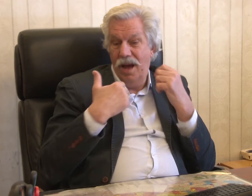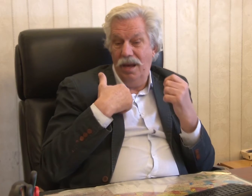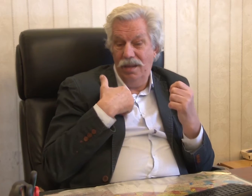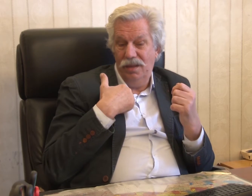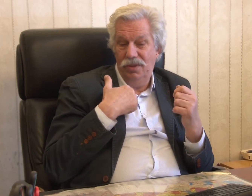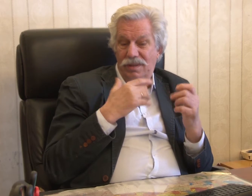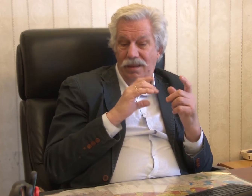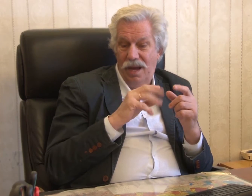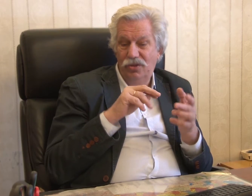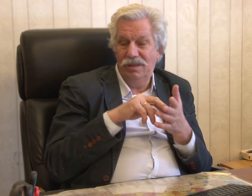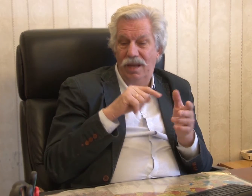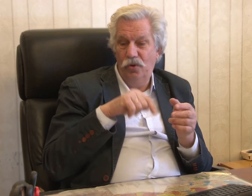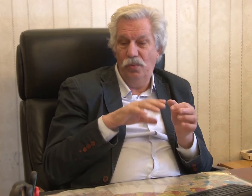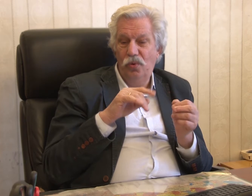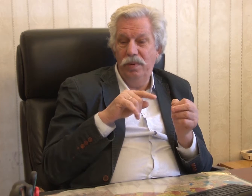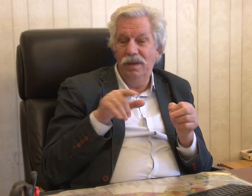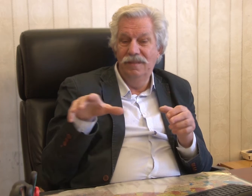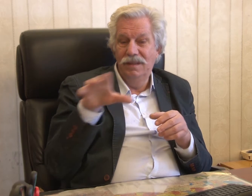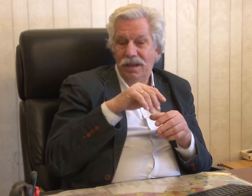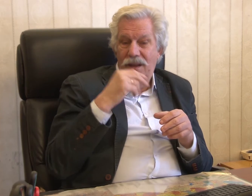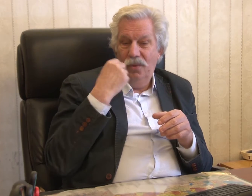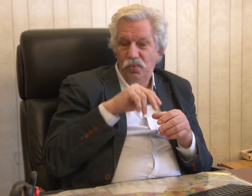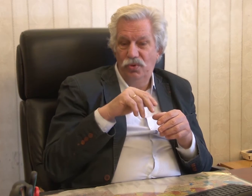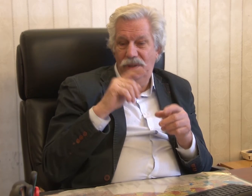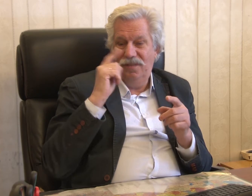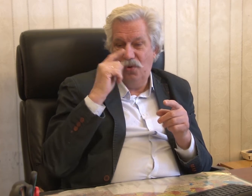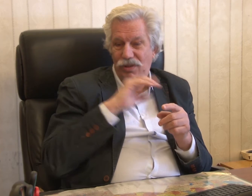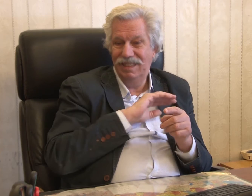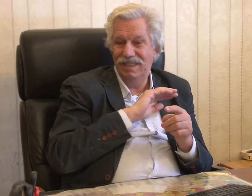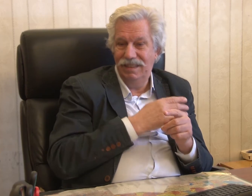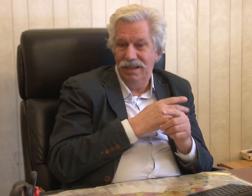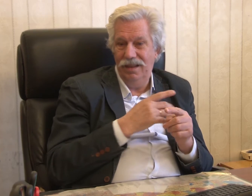Наша задача состоит в том, чтобы все лучшие творческие силы